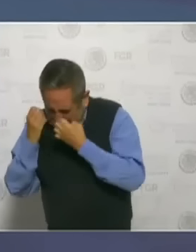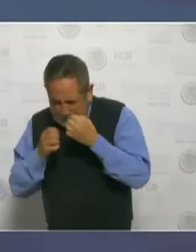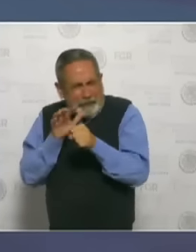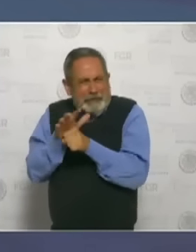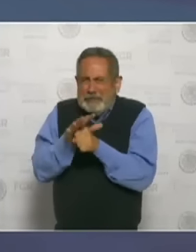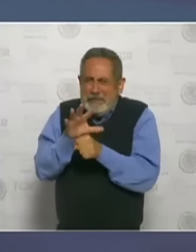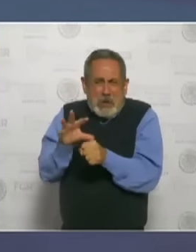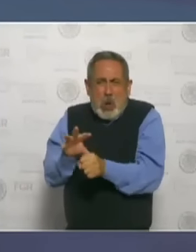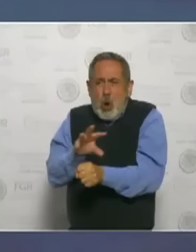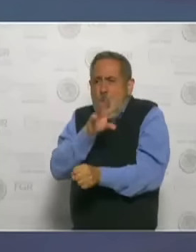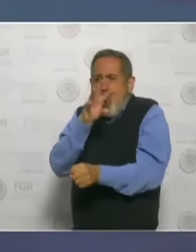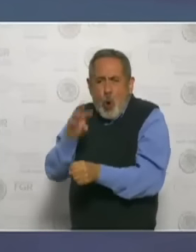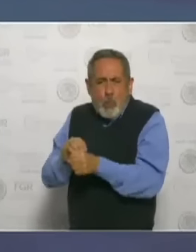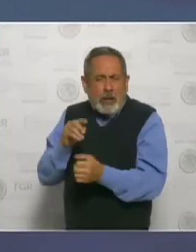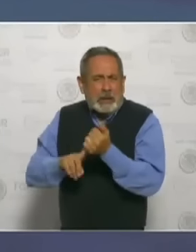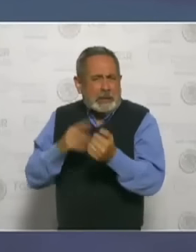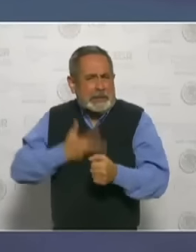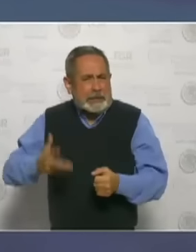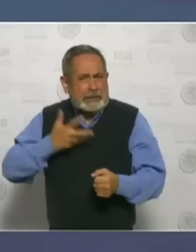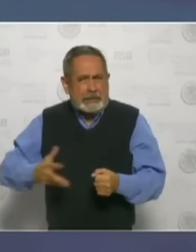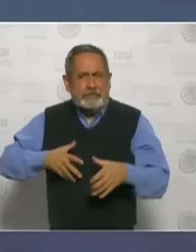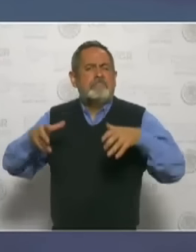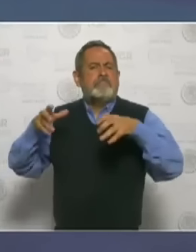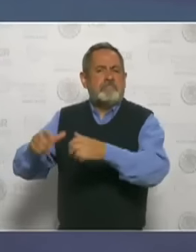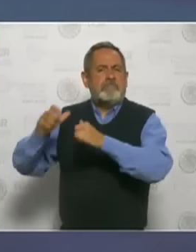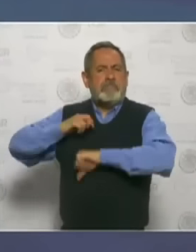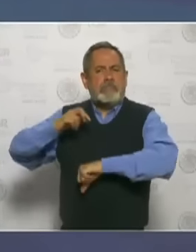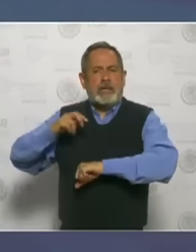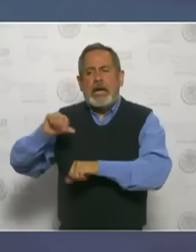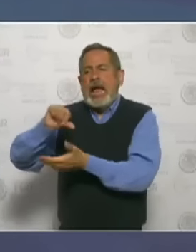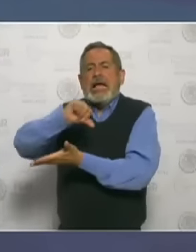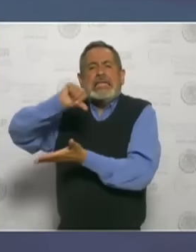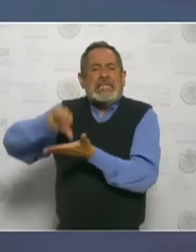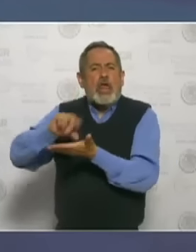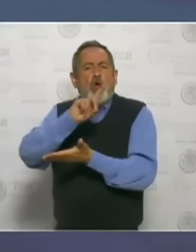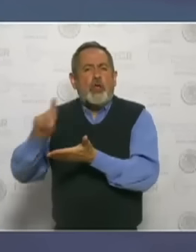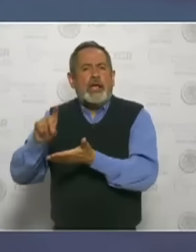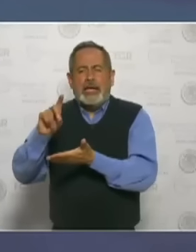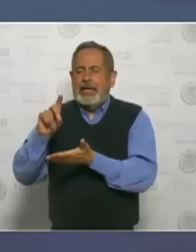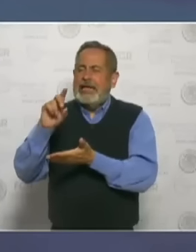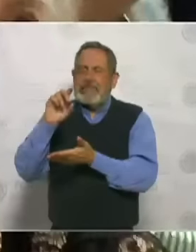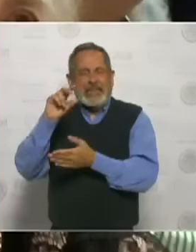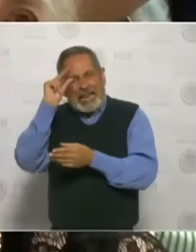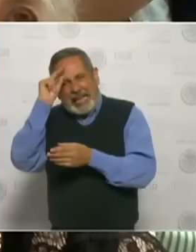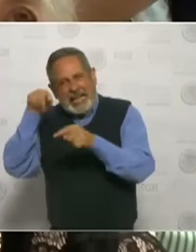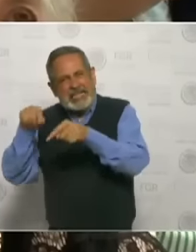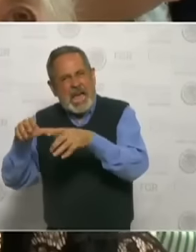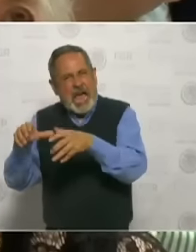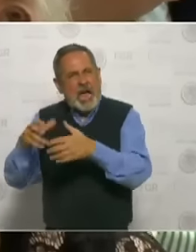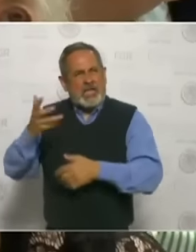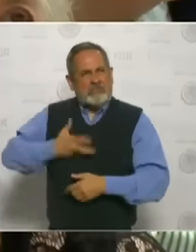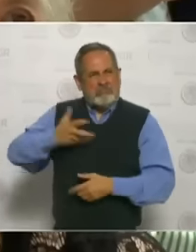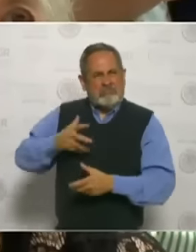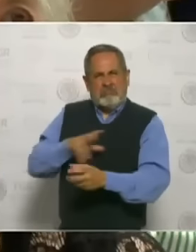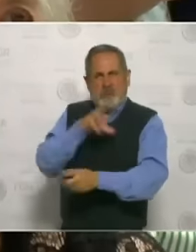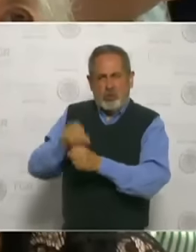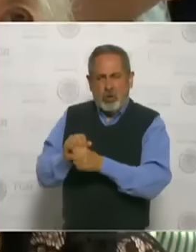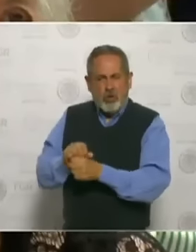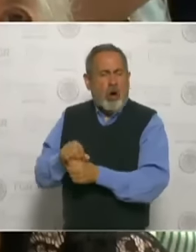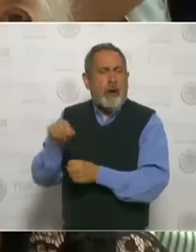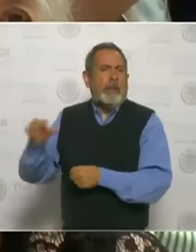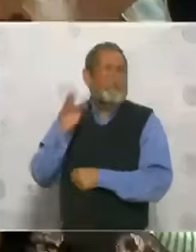a través de nuestro Centro Federal de Inteligencia Criminal. La fiscalía actuará como soporte técnico